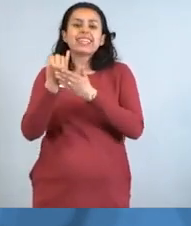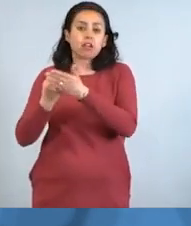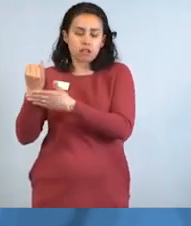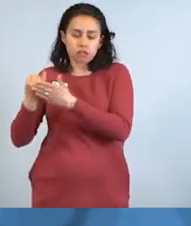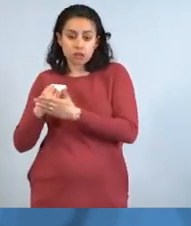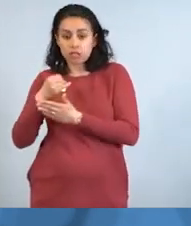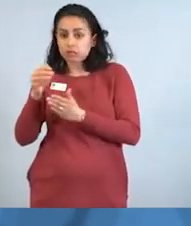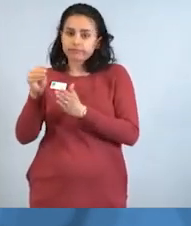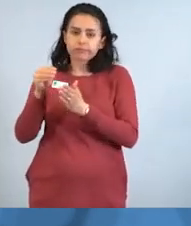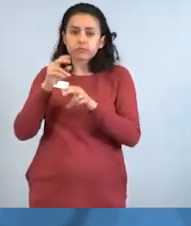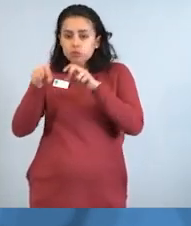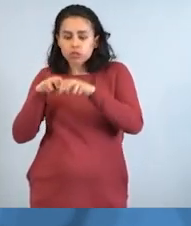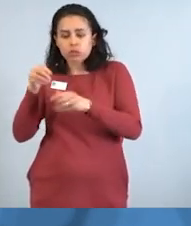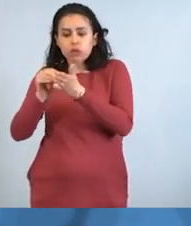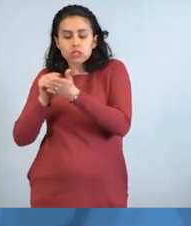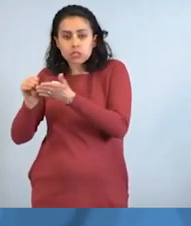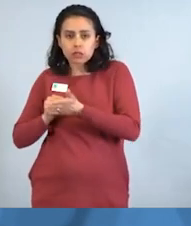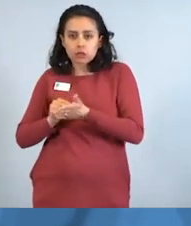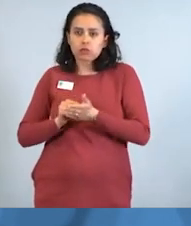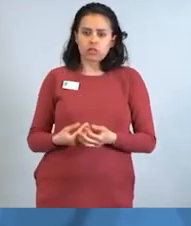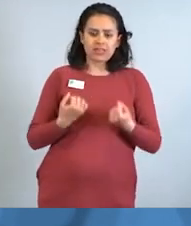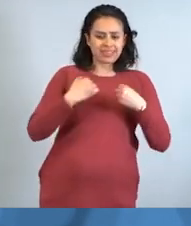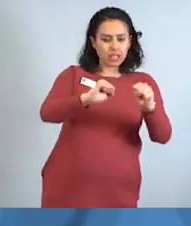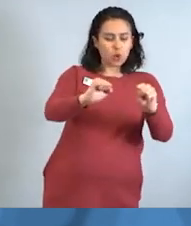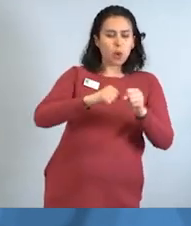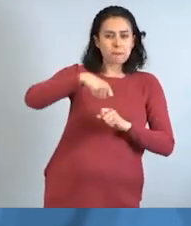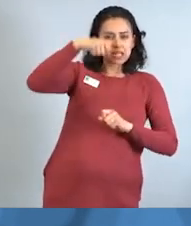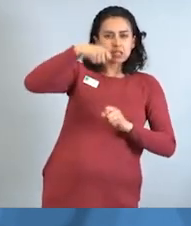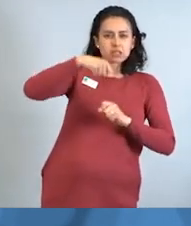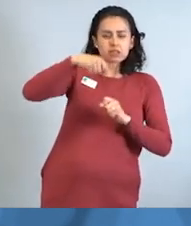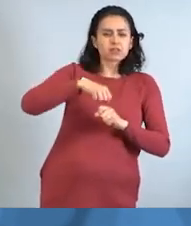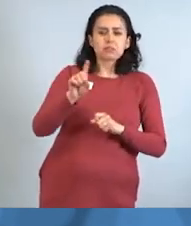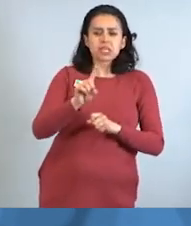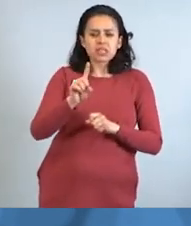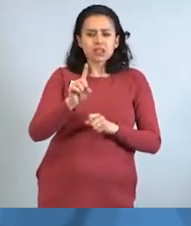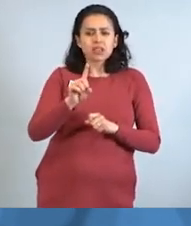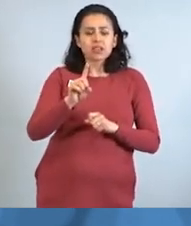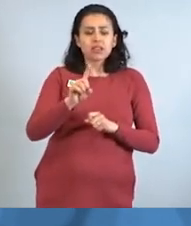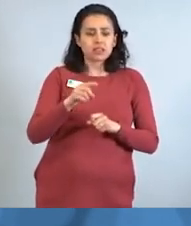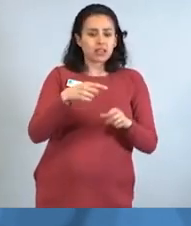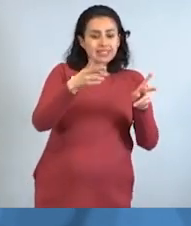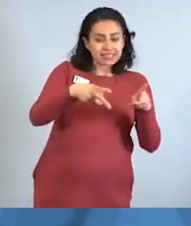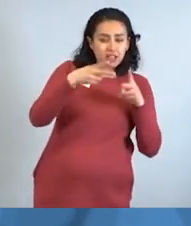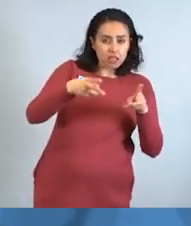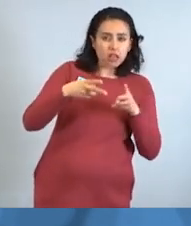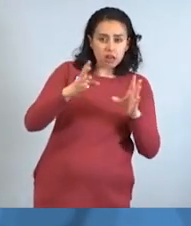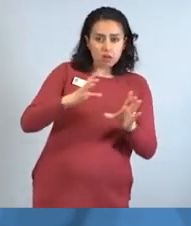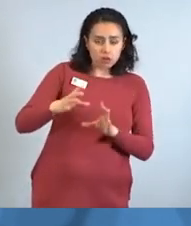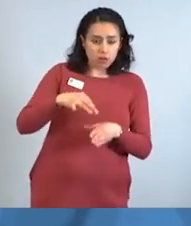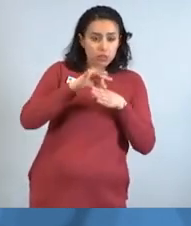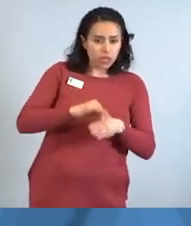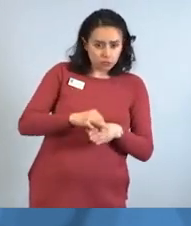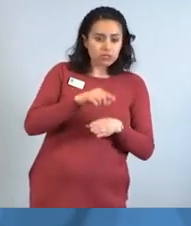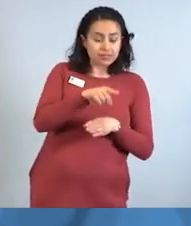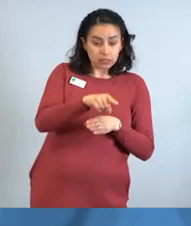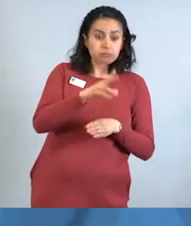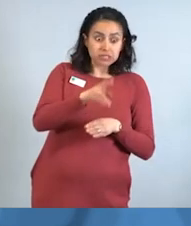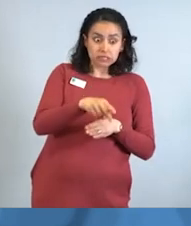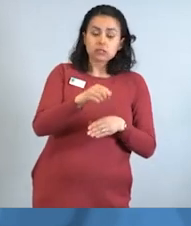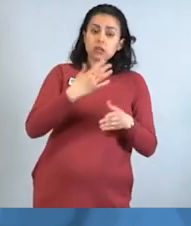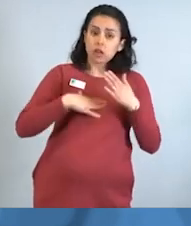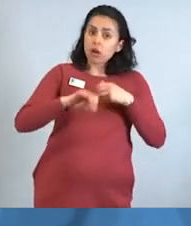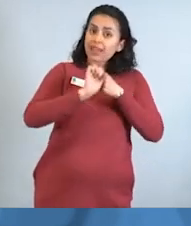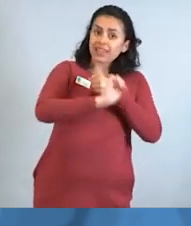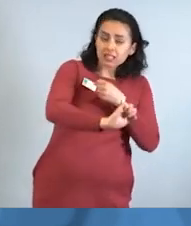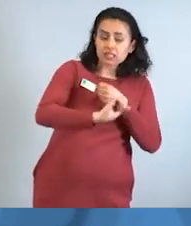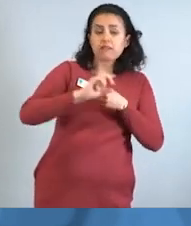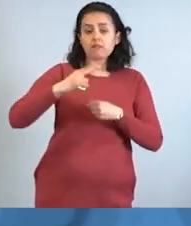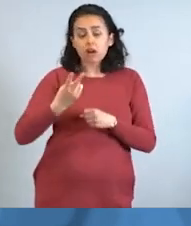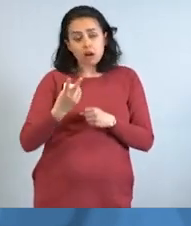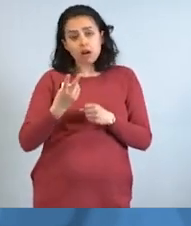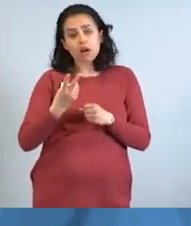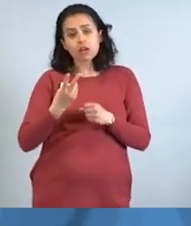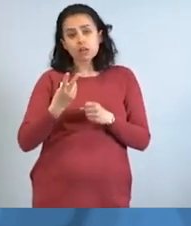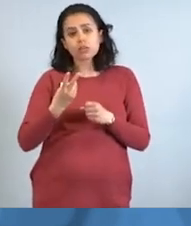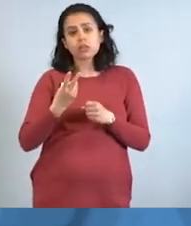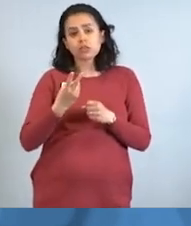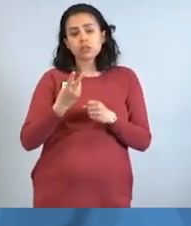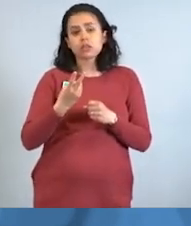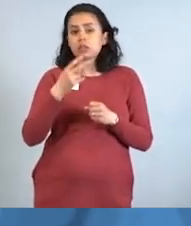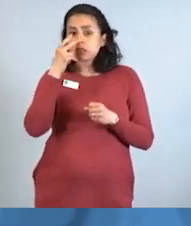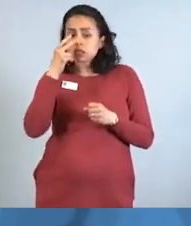Mikä oli tehon mittari? Oliko tehon mittari se, että haluttiin ehkäistä sairaalahoitoista tautia vai katsottiinko kuoleman ehkäisyä?